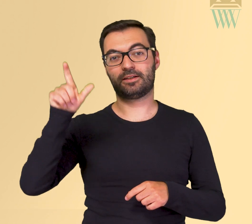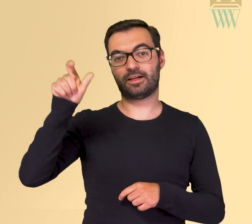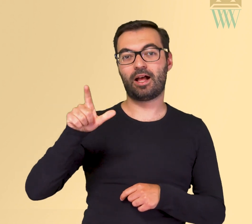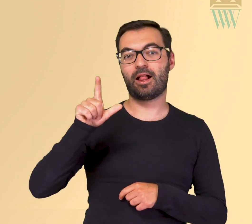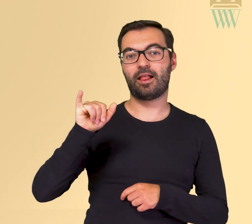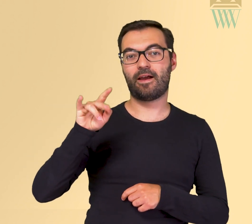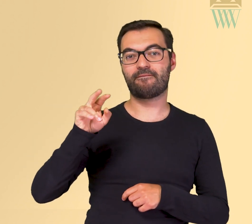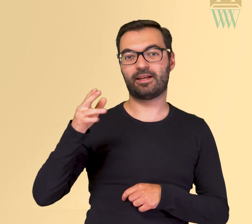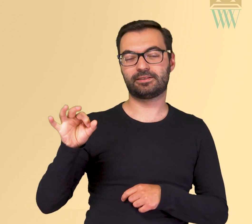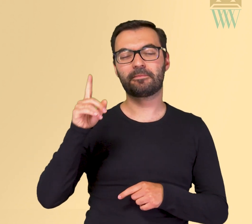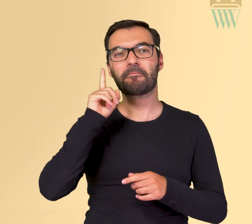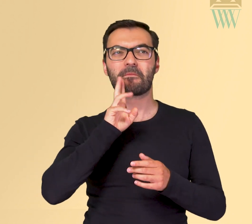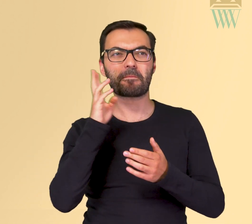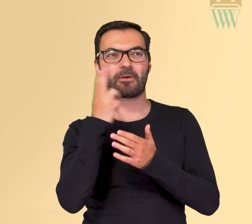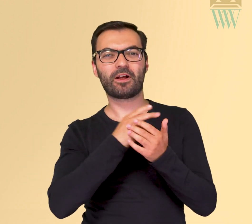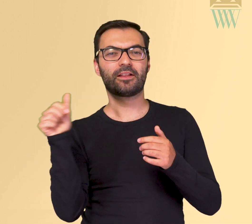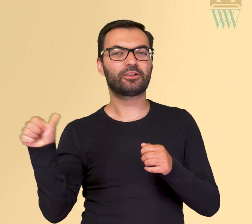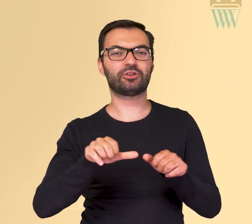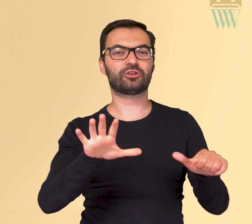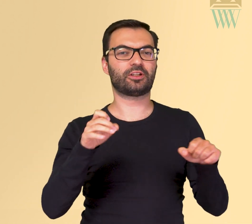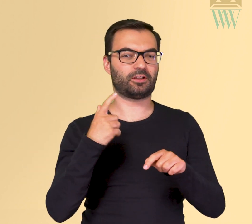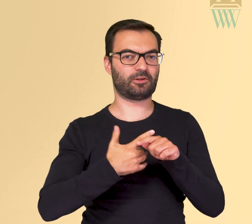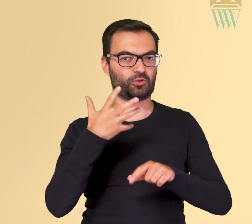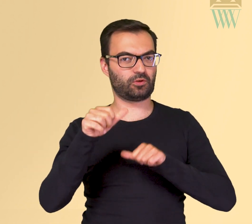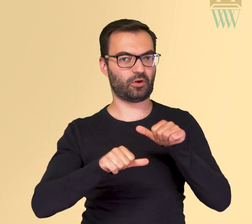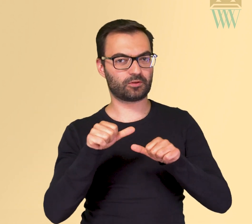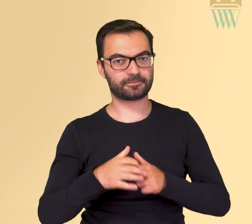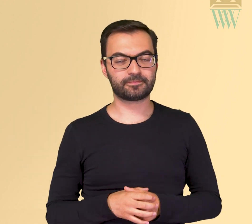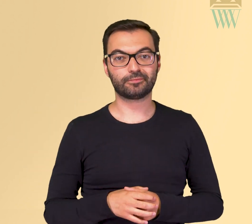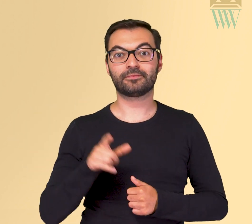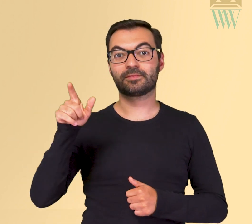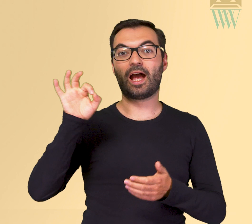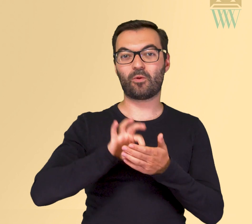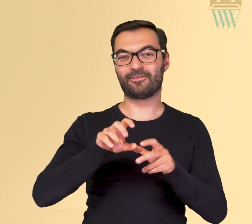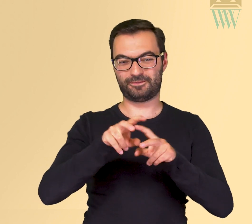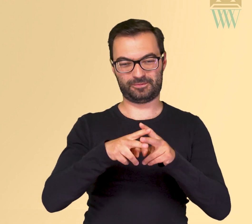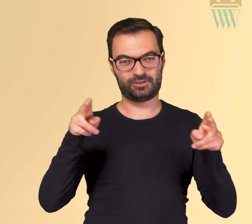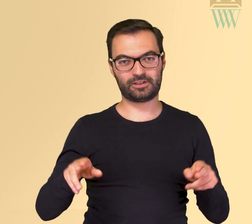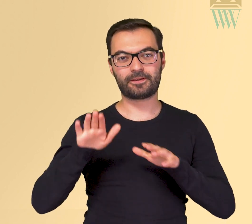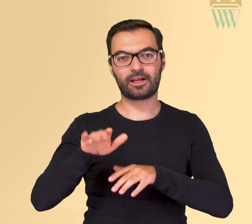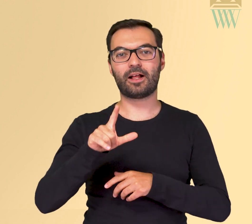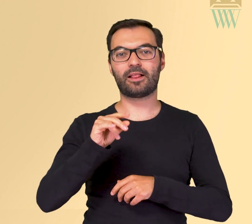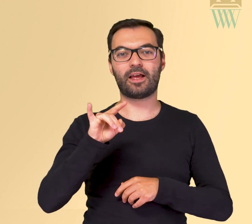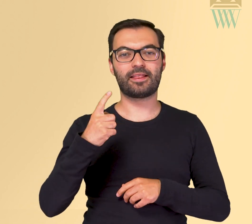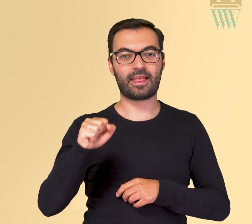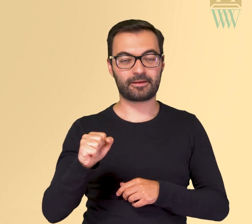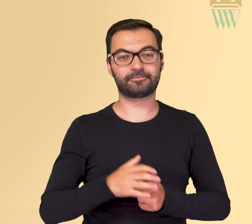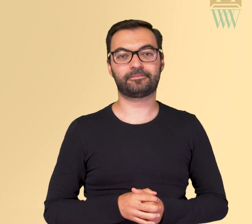Lievens namalował około 1625 r., w czasie gdy przebywał w Leydzie